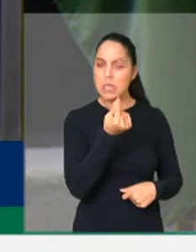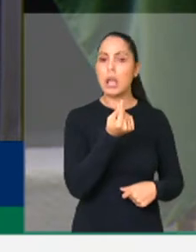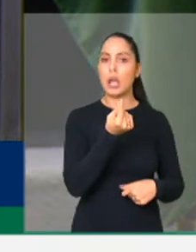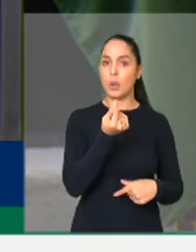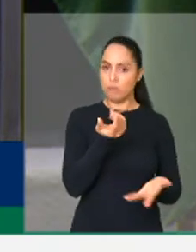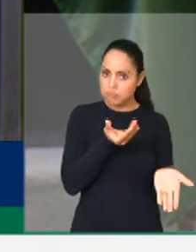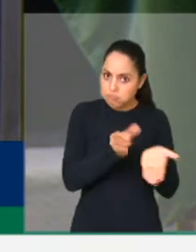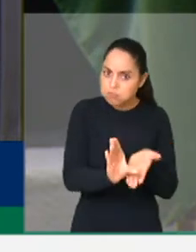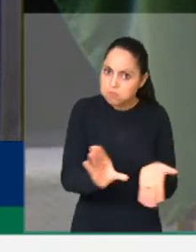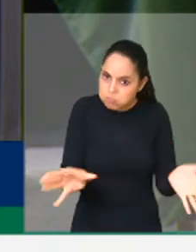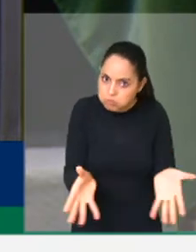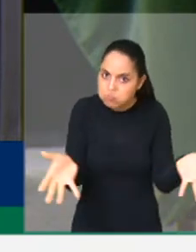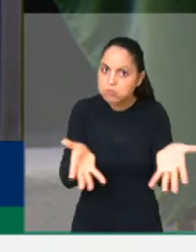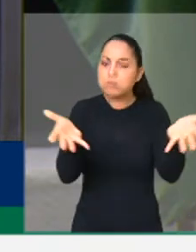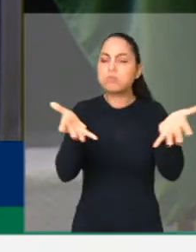NEUTRALIDADE FISCAL NA MEDIDA INSTRUÇÃO COM ESTIMATIVA E